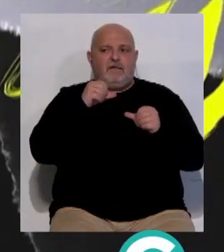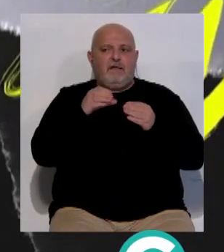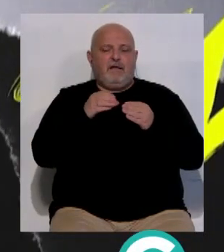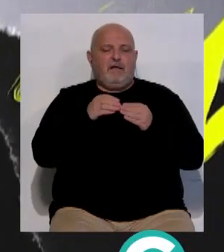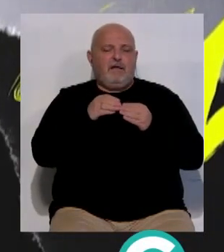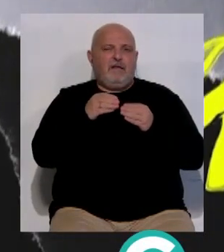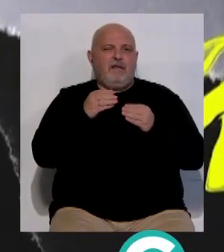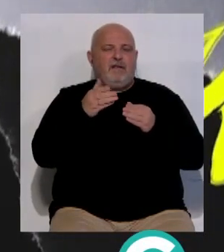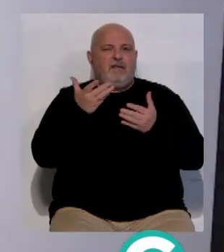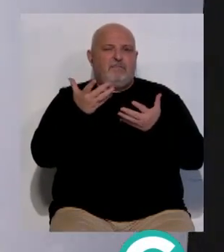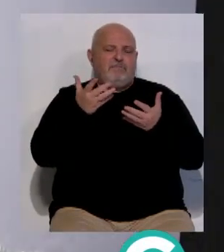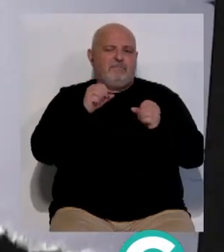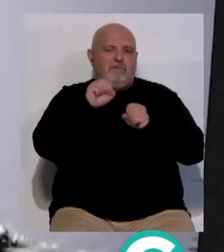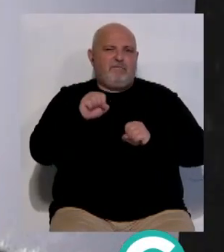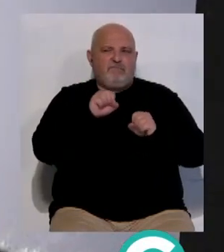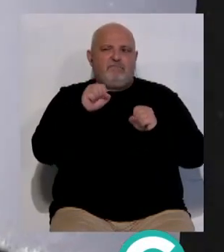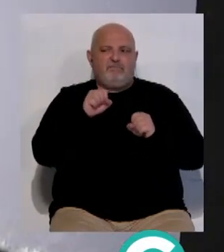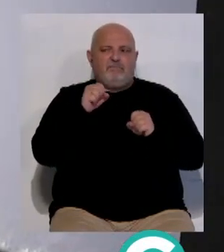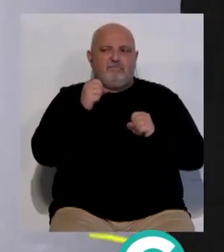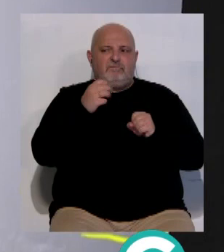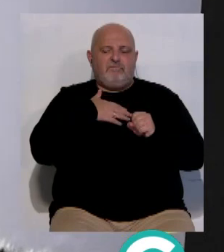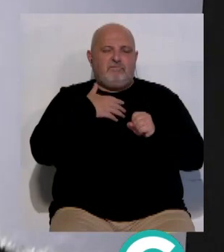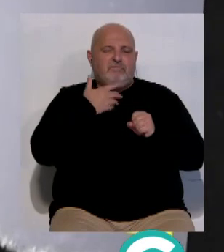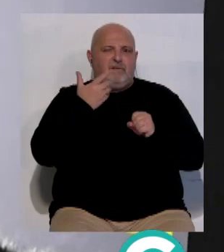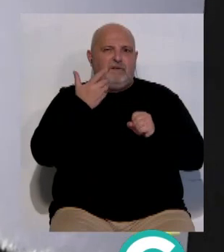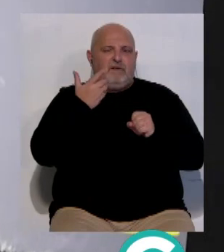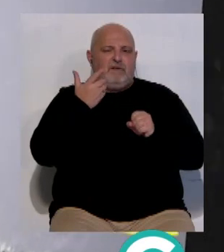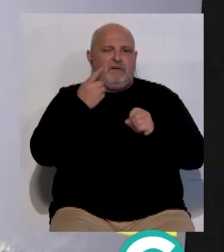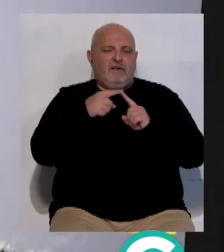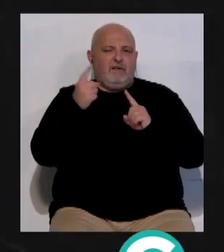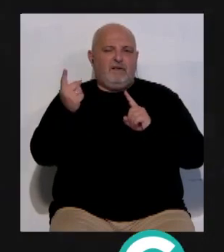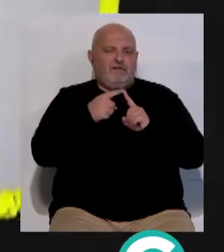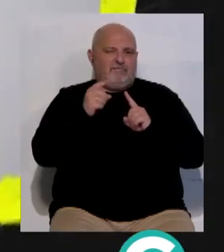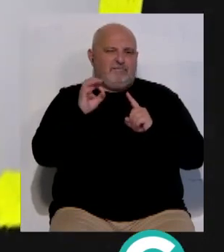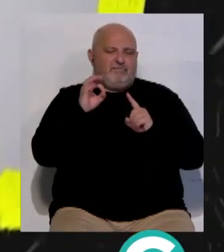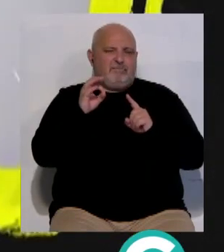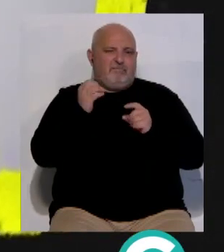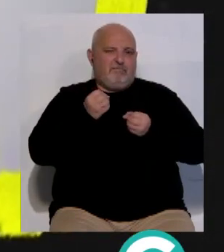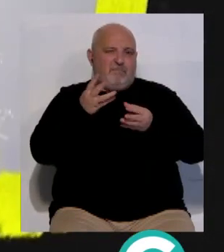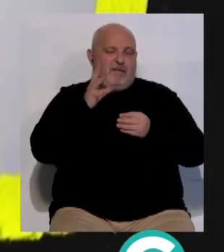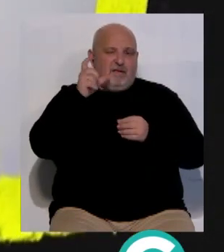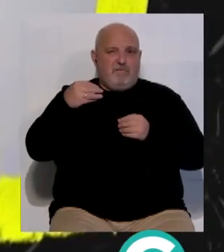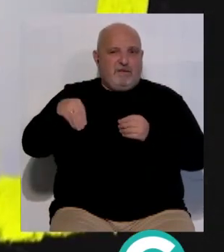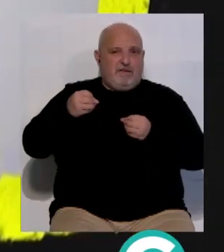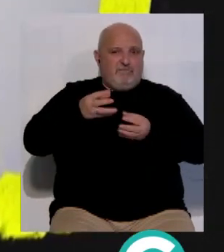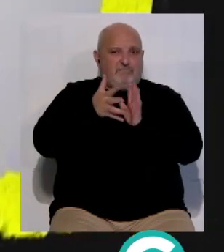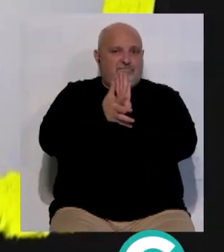nos defendemos tambén por tierra y aire ante lo que consideramos pues